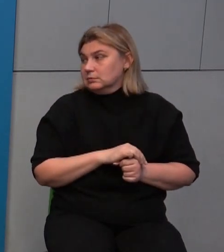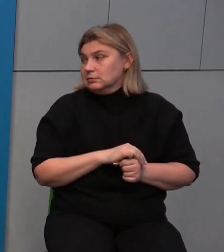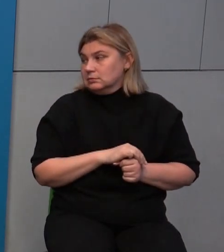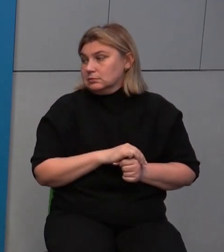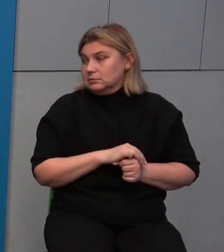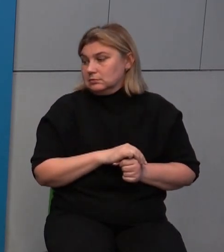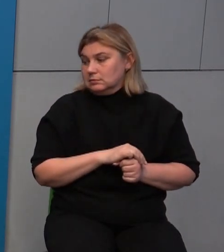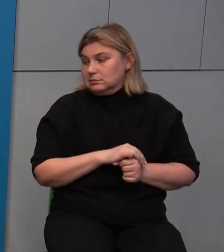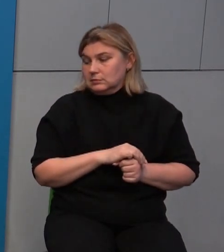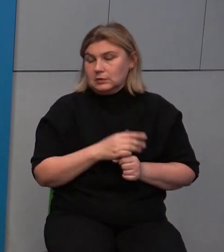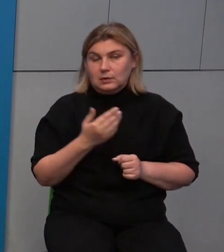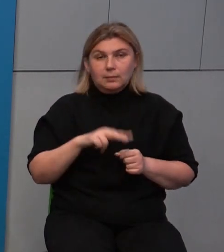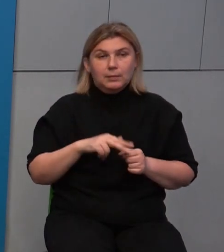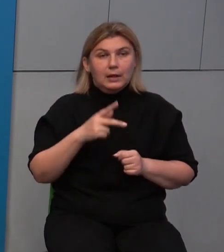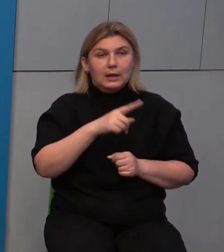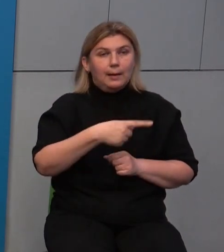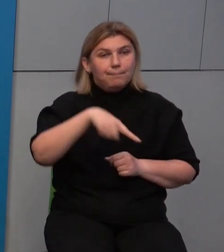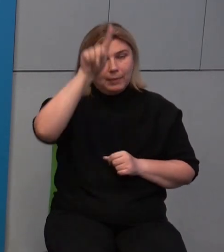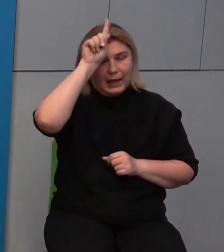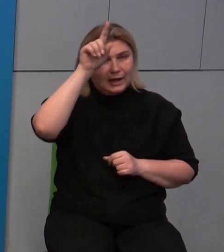w Berlinie Zachodnim, z którymi się spotykał,